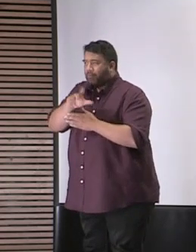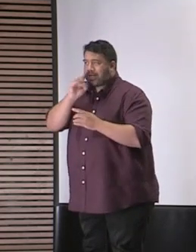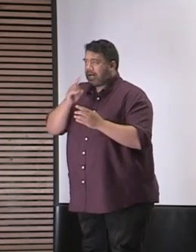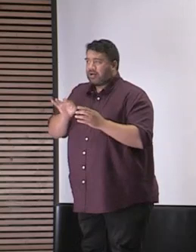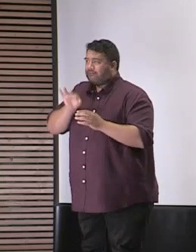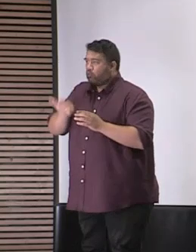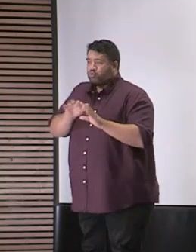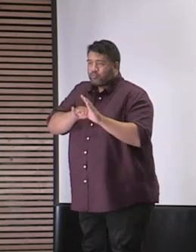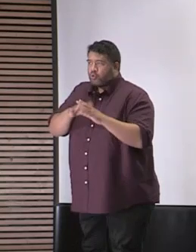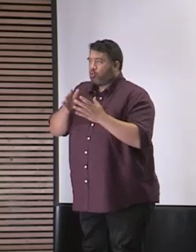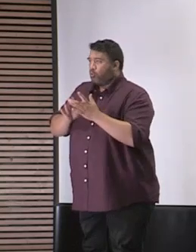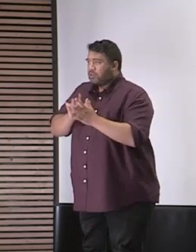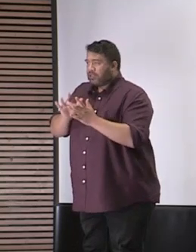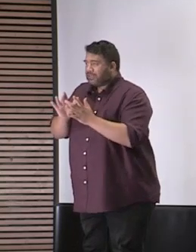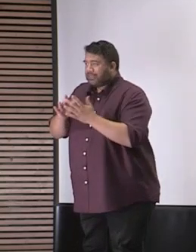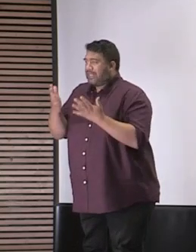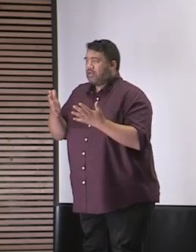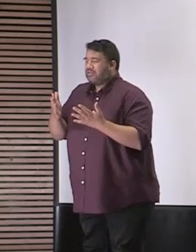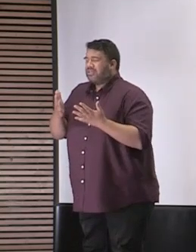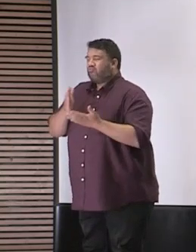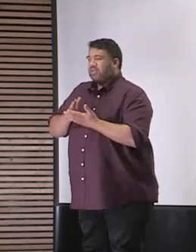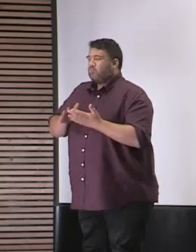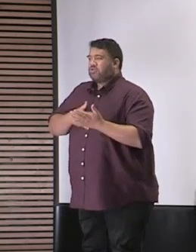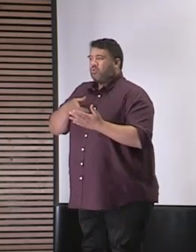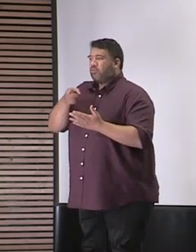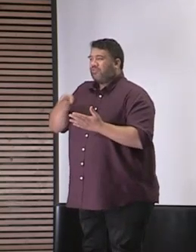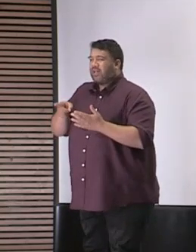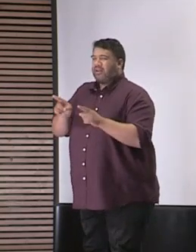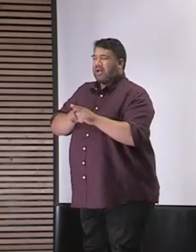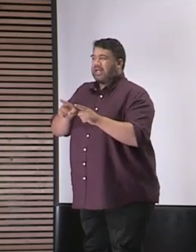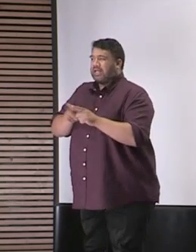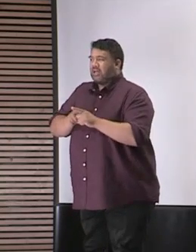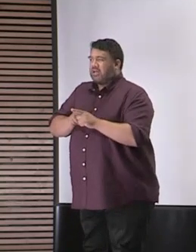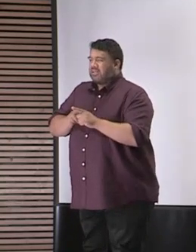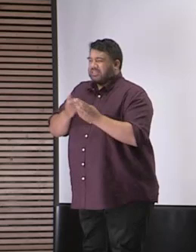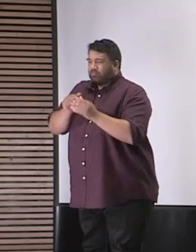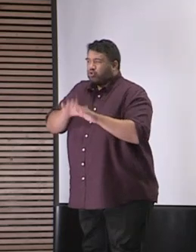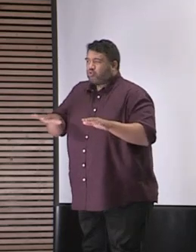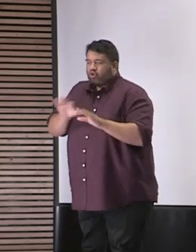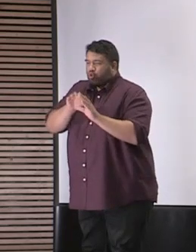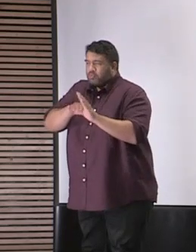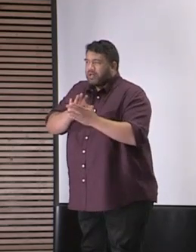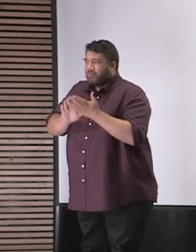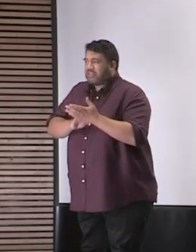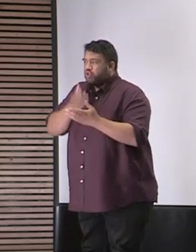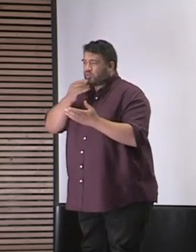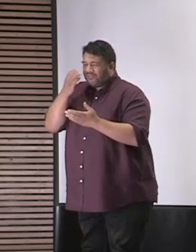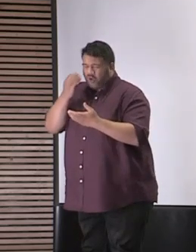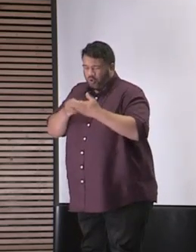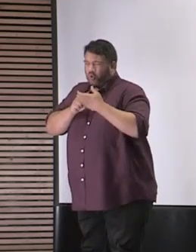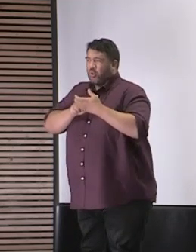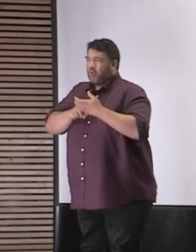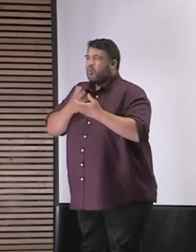línea Jacinda Ardern: Esa es un